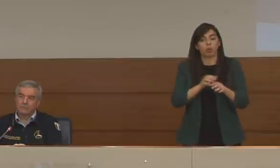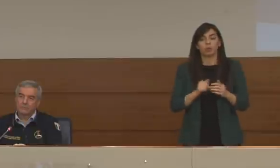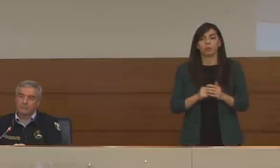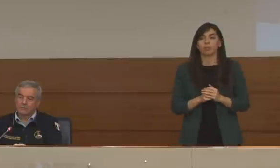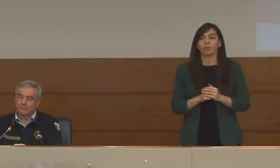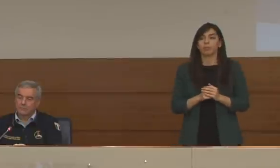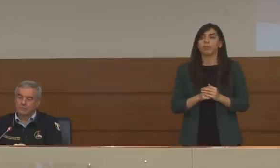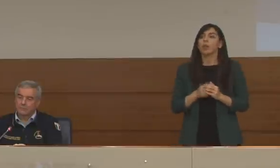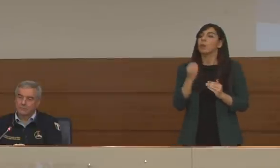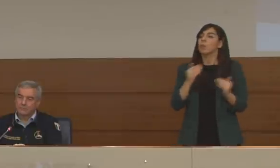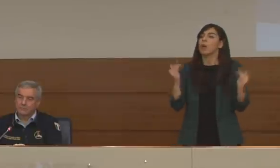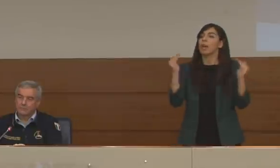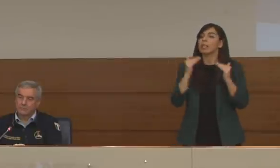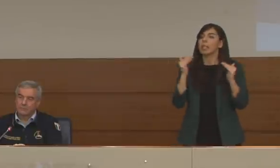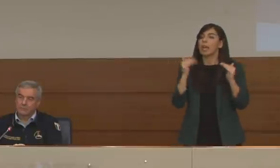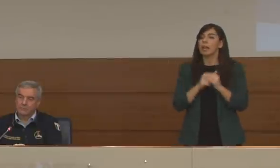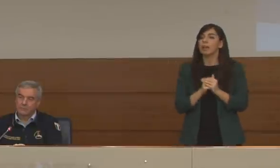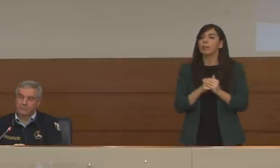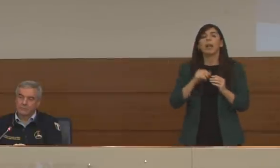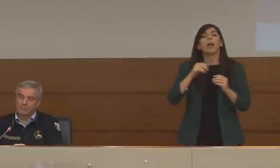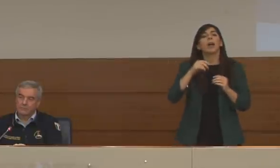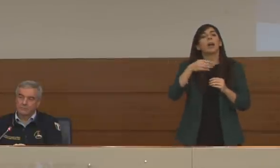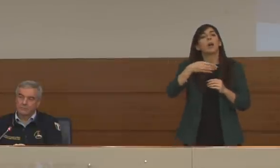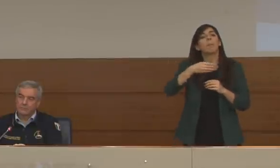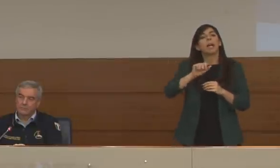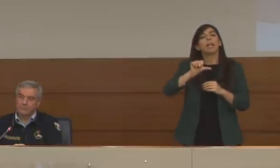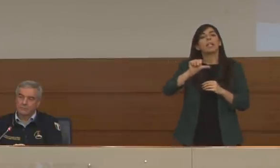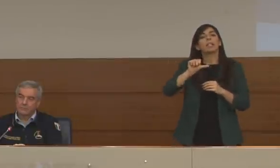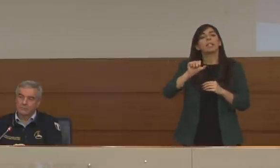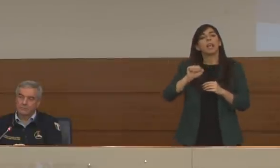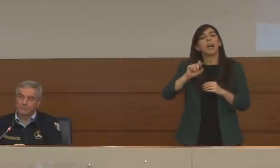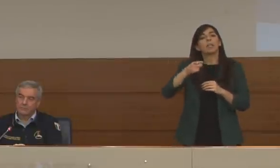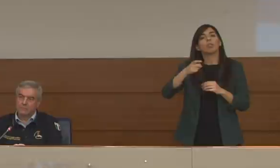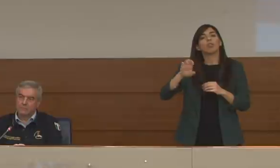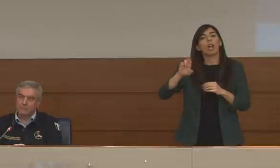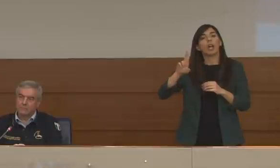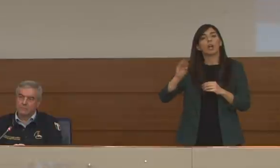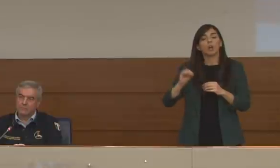Buonasera, Giuseppe Scarpa Il Messaggero. Per allentare la pressione sulle terapie intensive